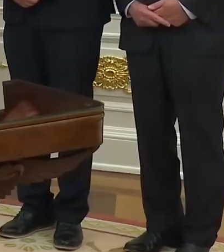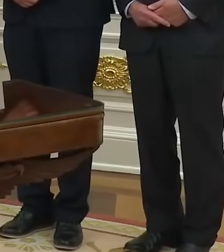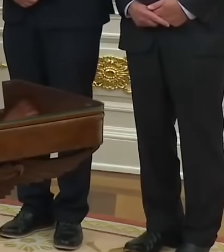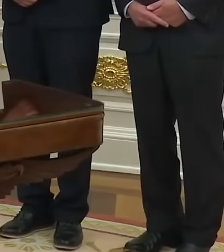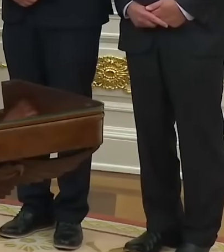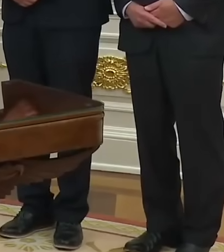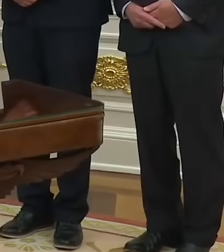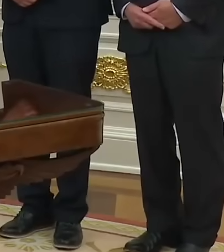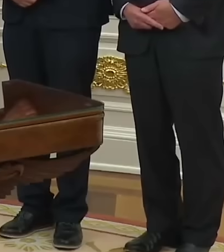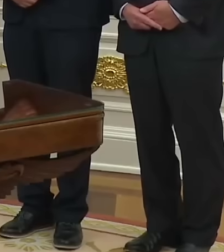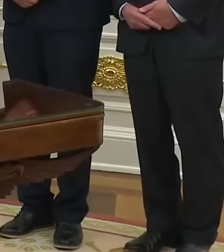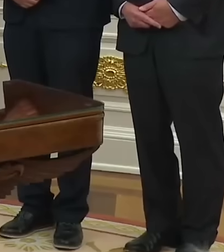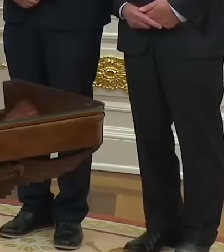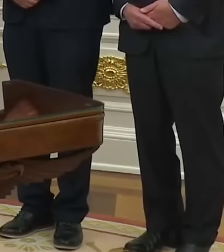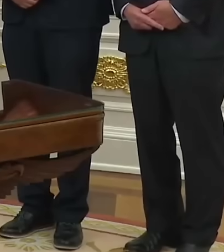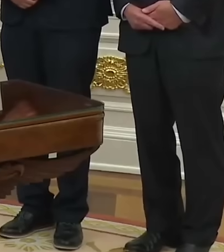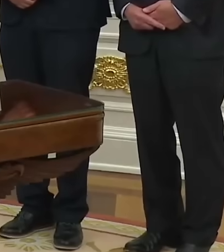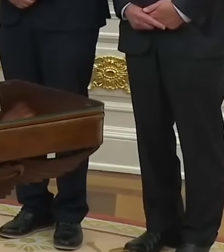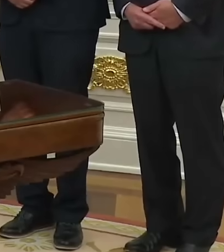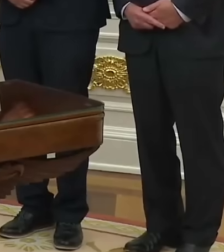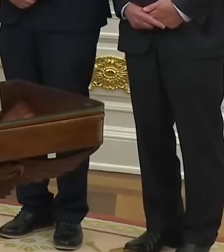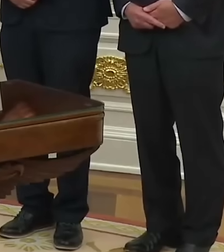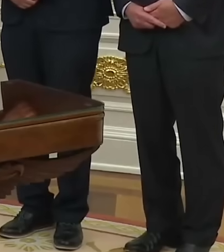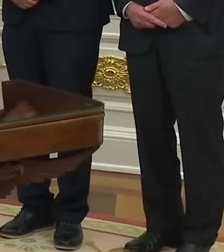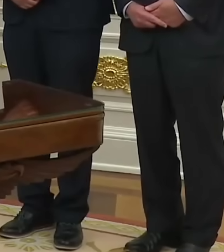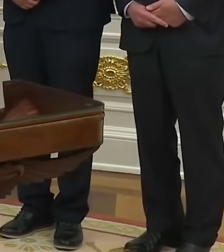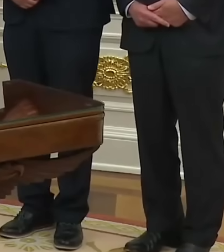ya que últimamente el gobierno de Donald Trump está poniendo muchas